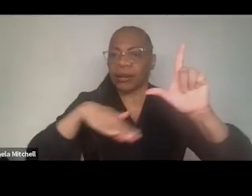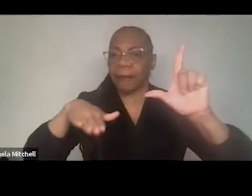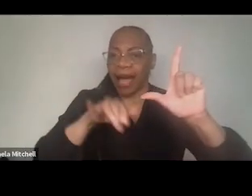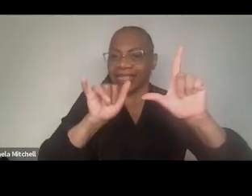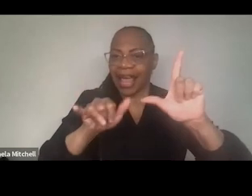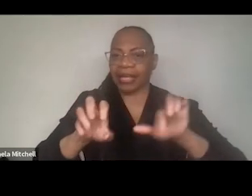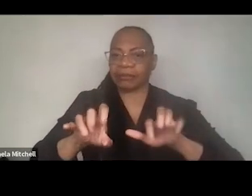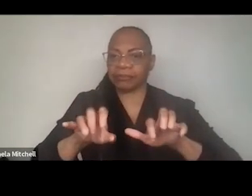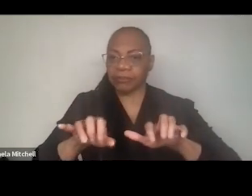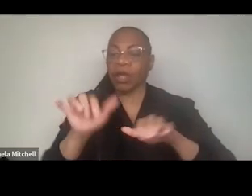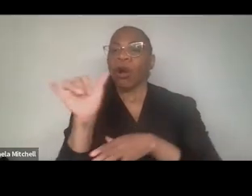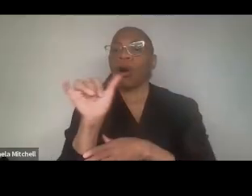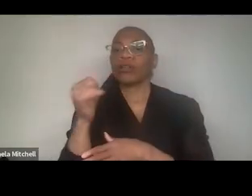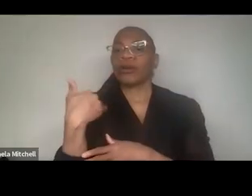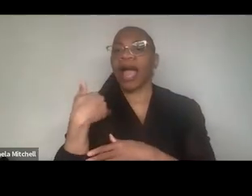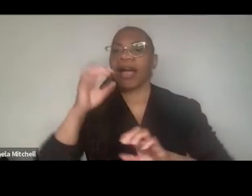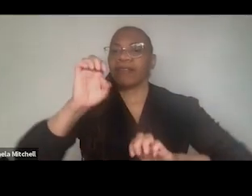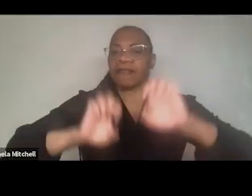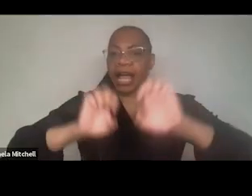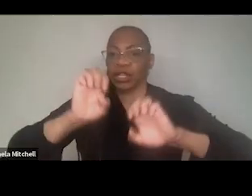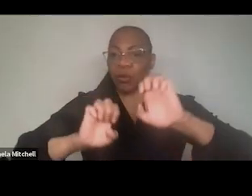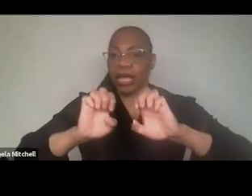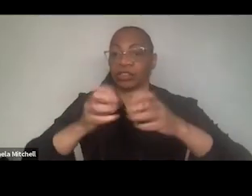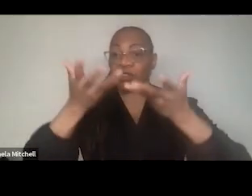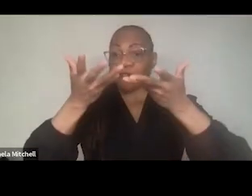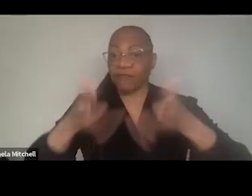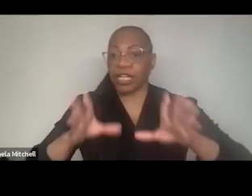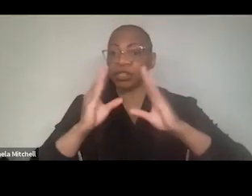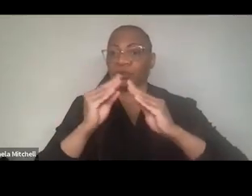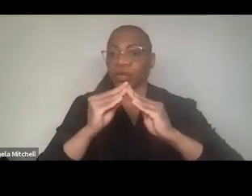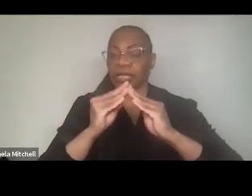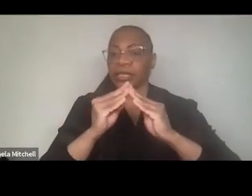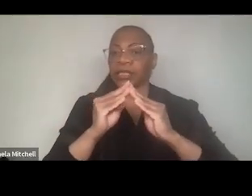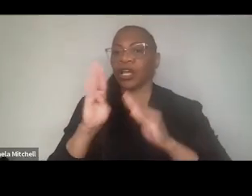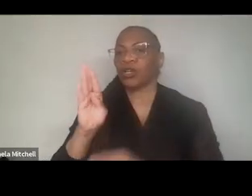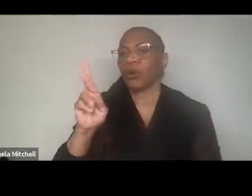Hay una evaluación al final del seminario web y su navegador los redirigirá a una encuesta.